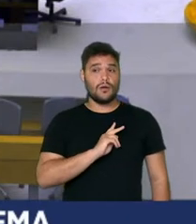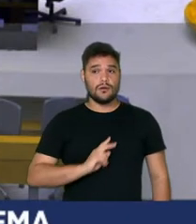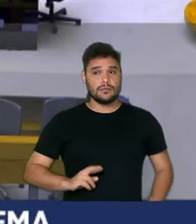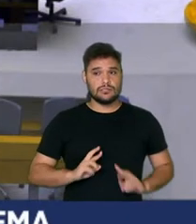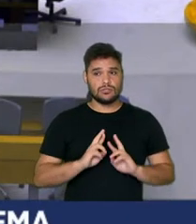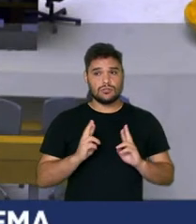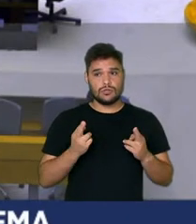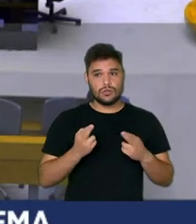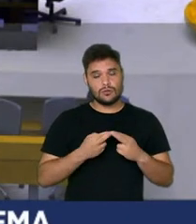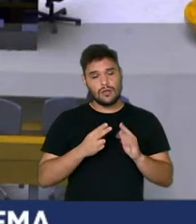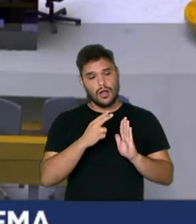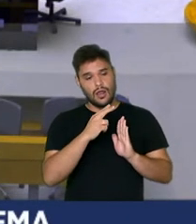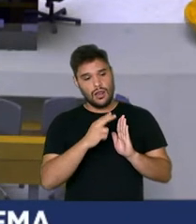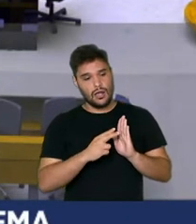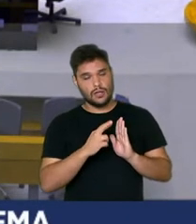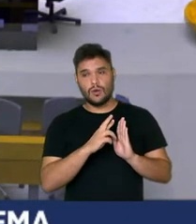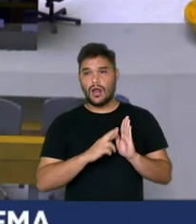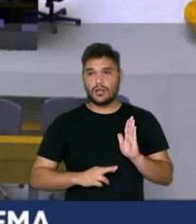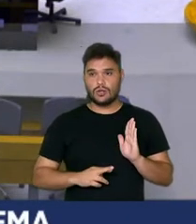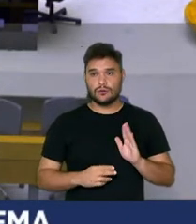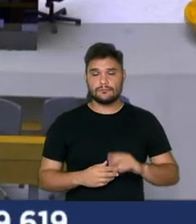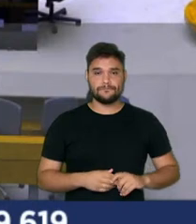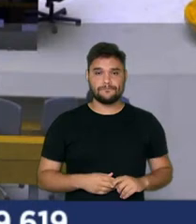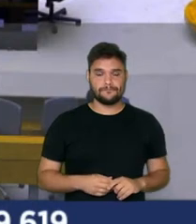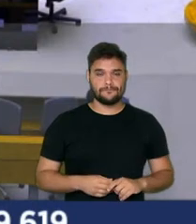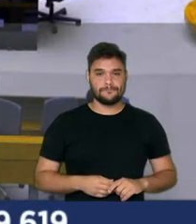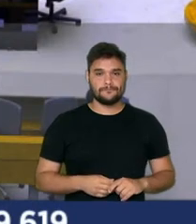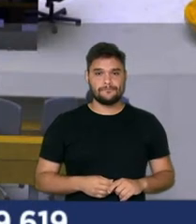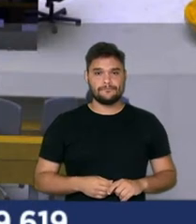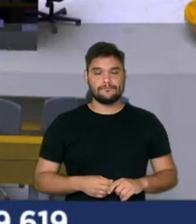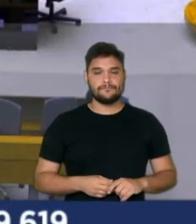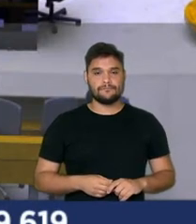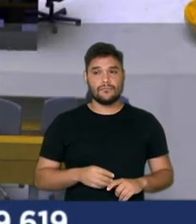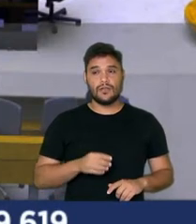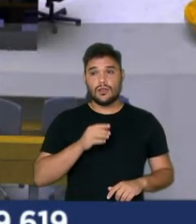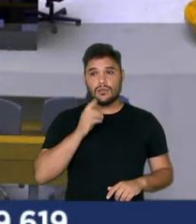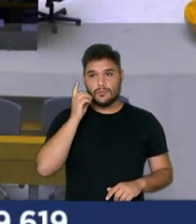FINAL E O DEPUTADO MARCELO RAMOS ESTÁ REVENDO O RELATÓ